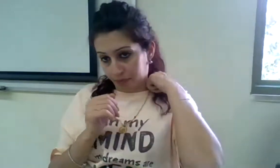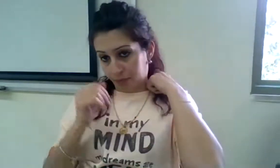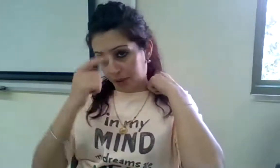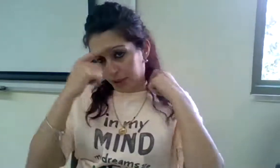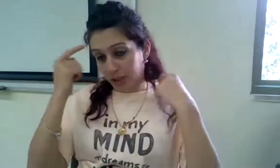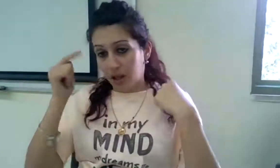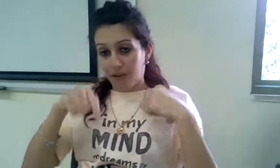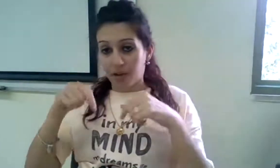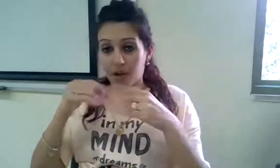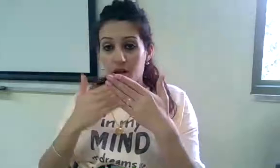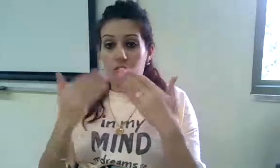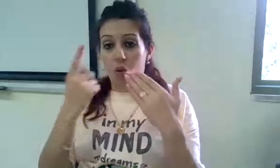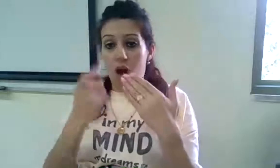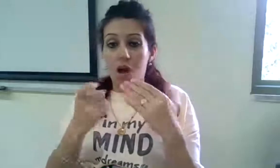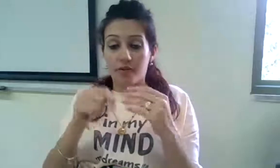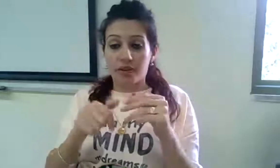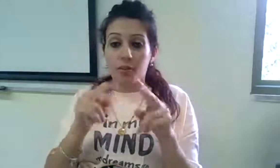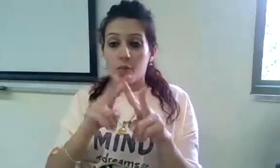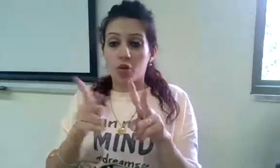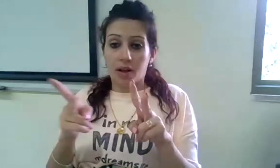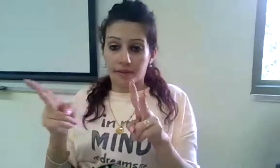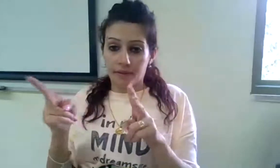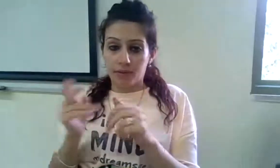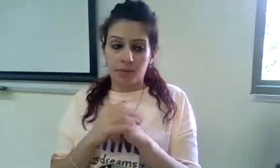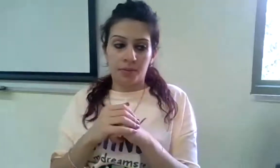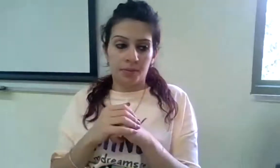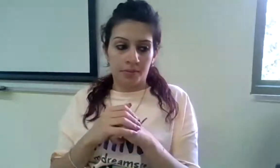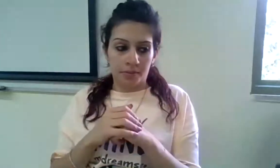حين كان يقوم احد الأهالي بمساعدة أطفاله أو حين يقوم اهلج طالب آخر بمساعدتهم.